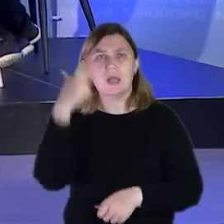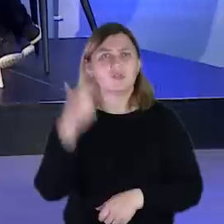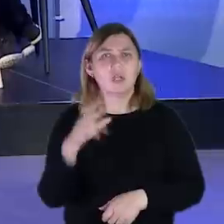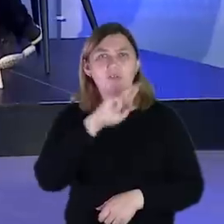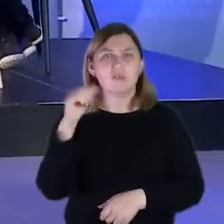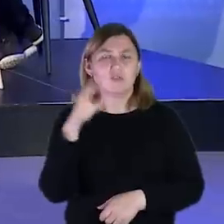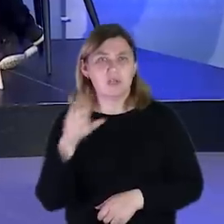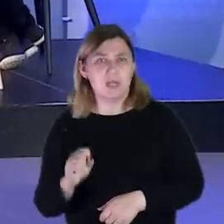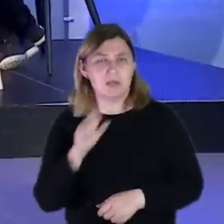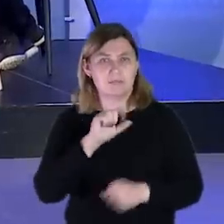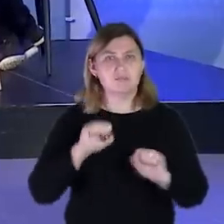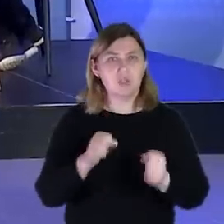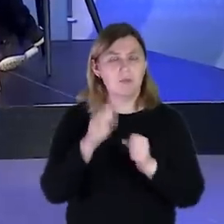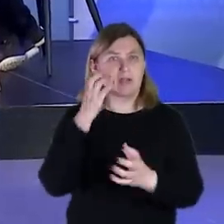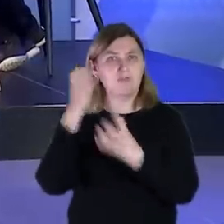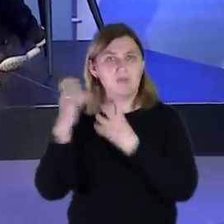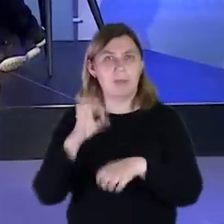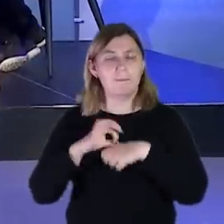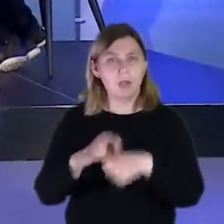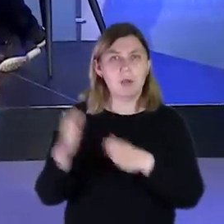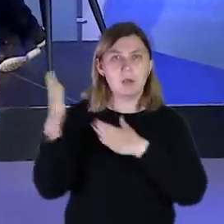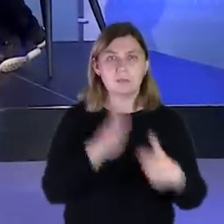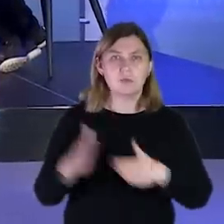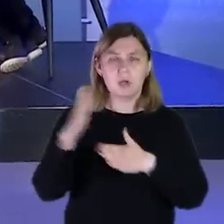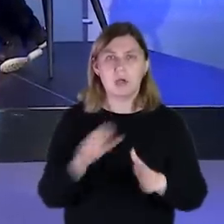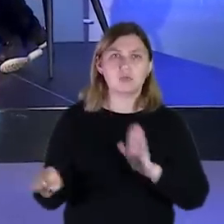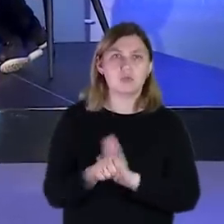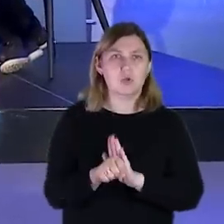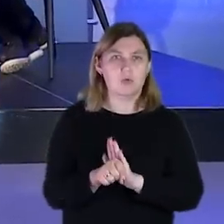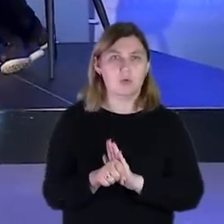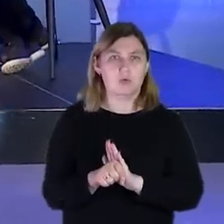takie działania wywiadowcze zaczęła prowadzić, przygotowując się do do podboju tych terenów.